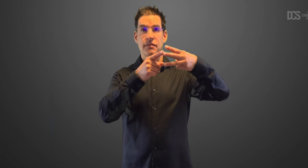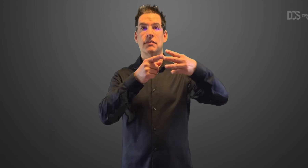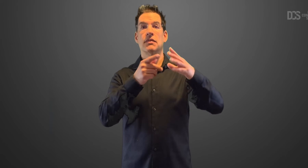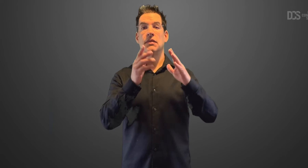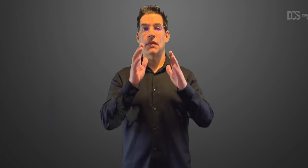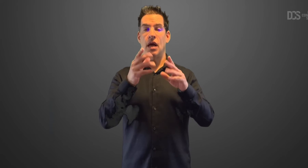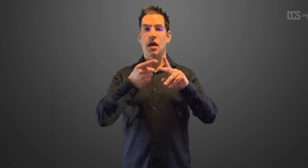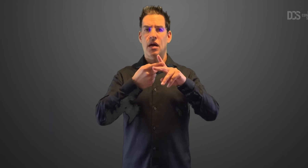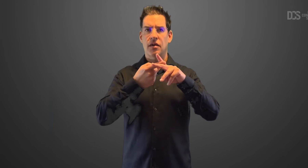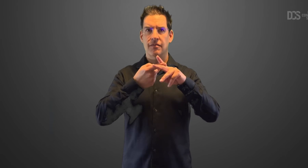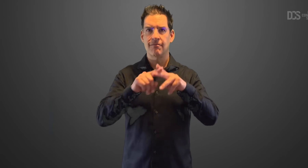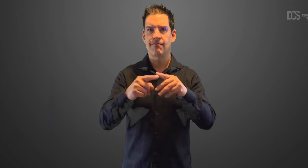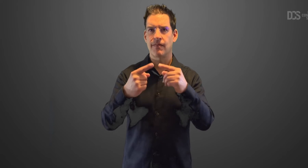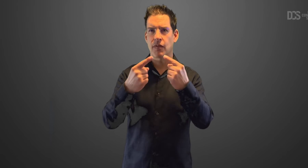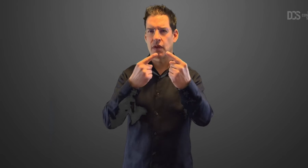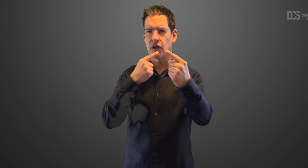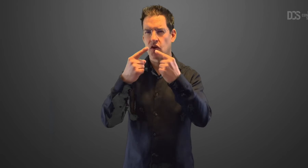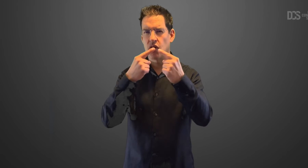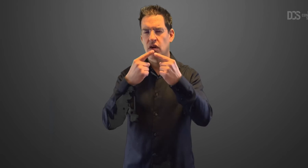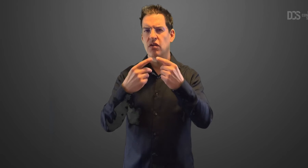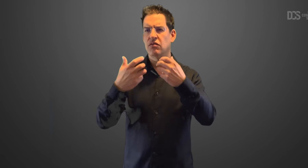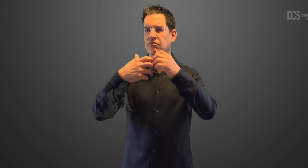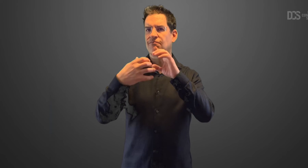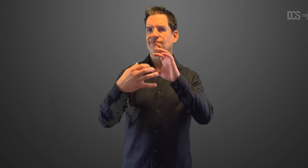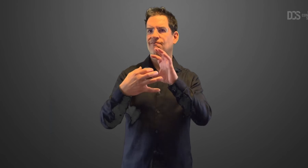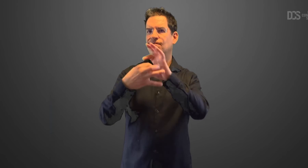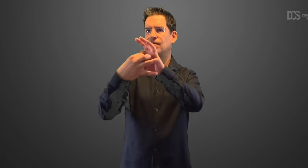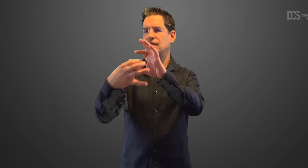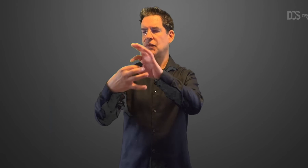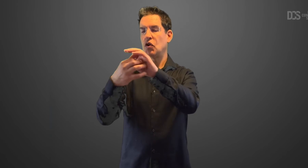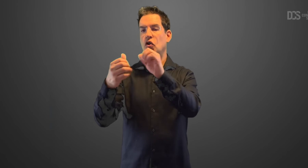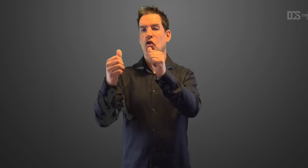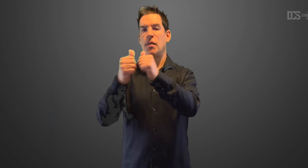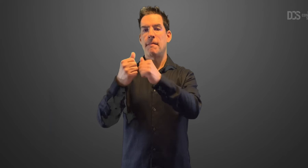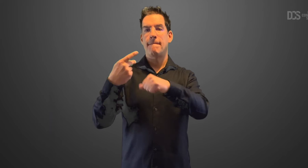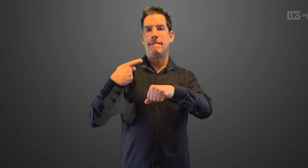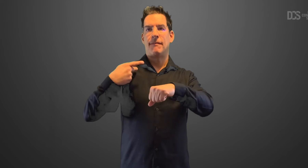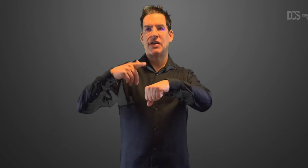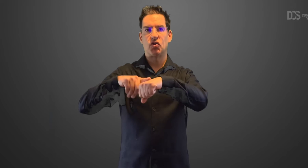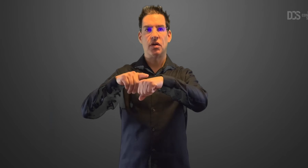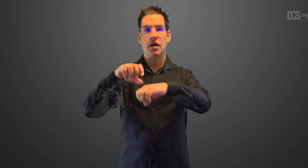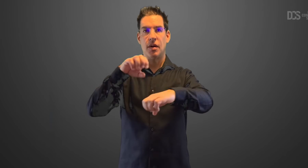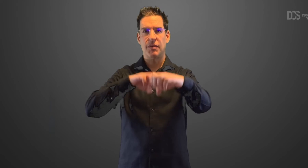Se ha comenzado el diálogo sobre la función de enlace con el personal;